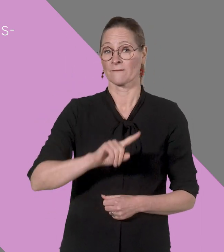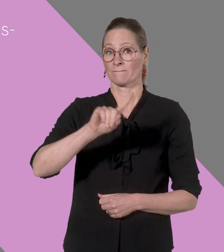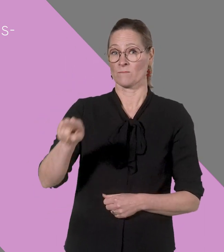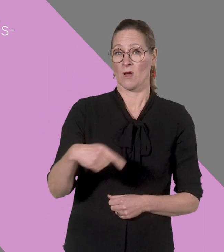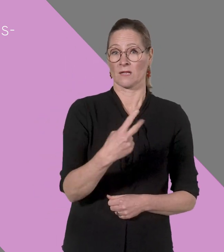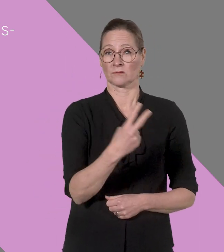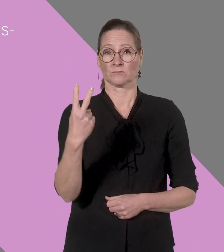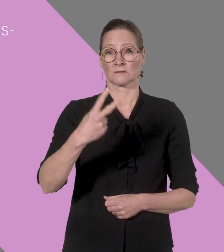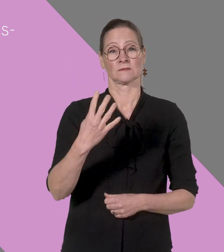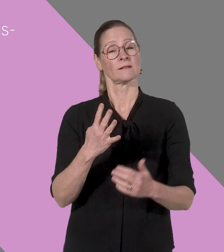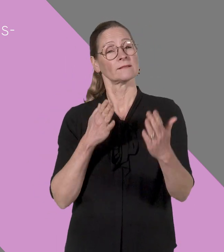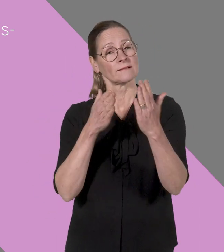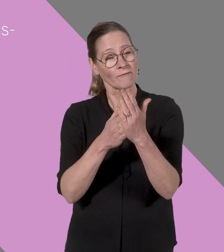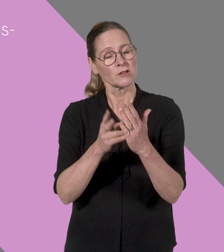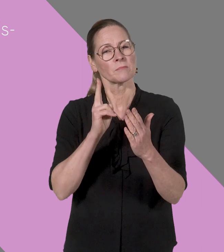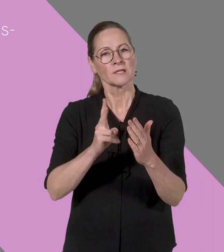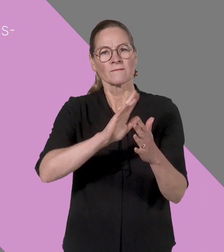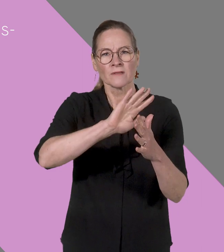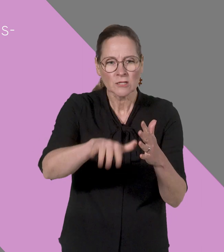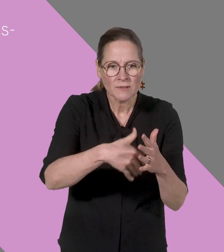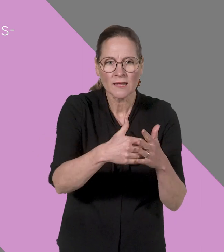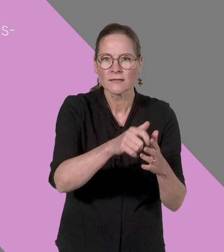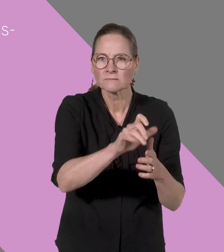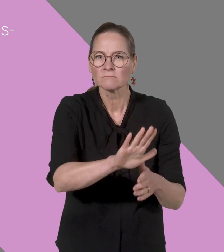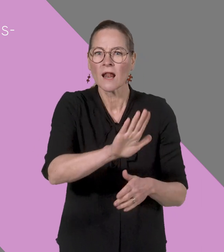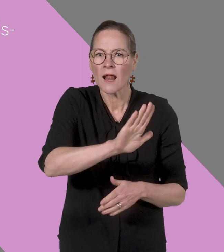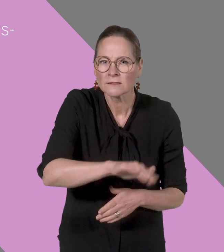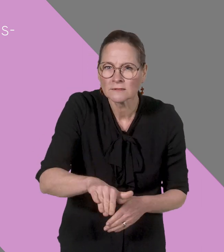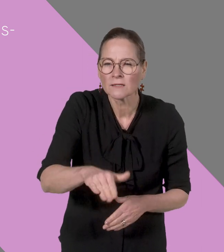Vuoden 2024 tavoitteena on, että viittomakielisten lasten, -